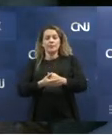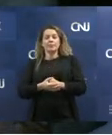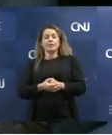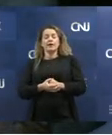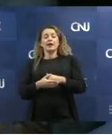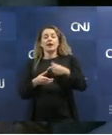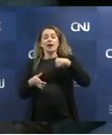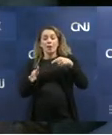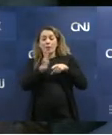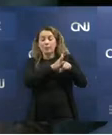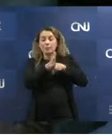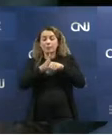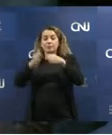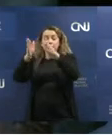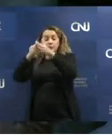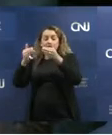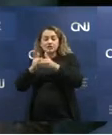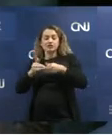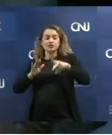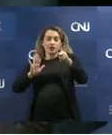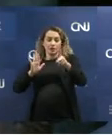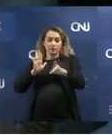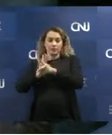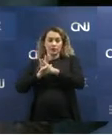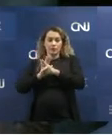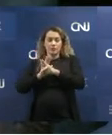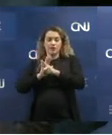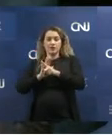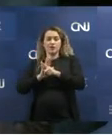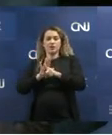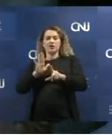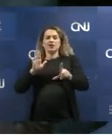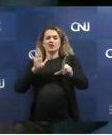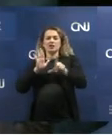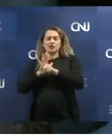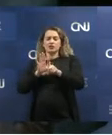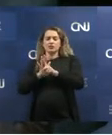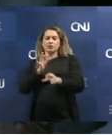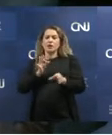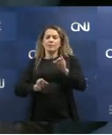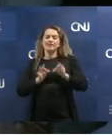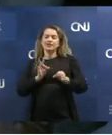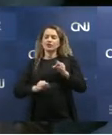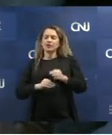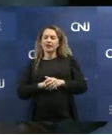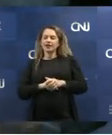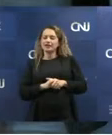da própria legitimidade dos julgamentos e da justa compreensão do direito. Mas ao longo